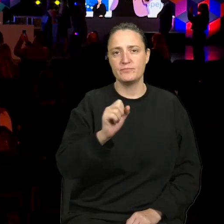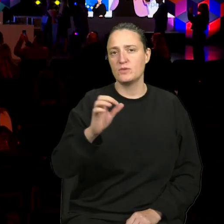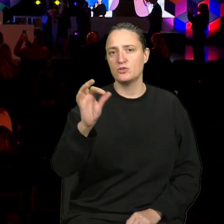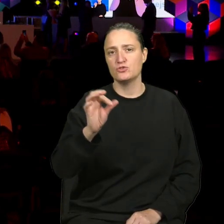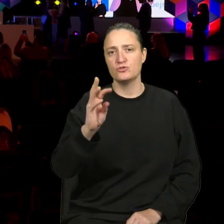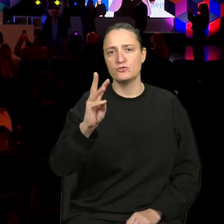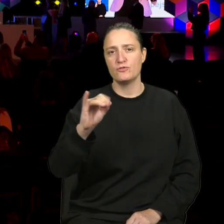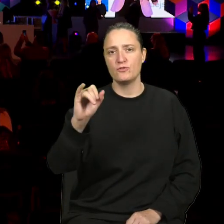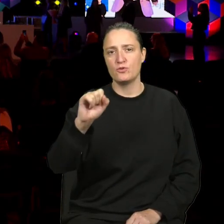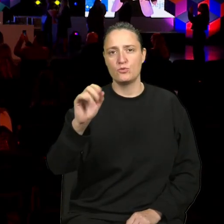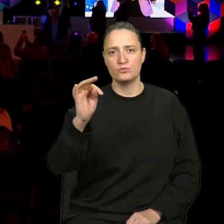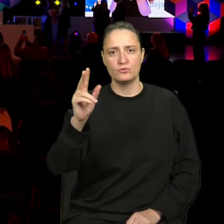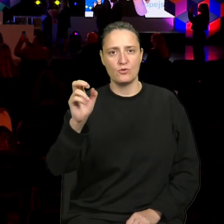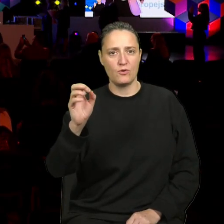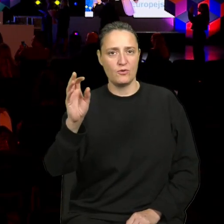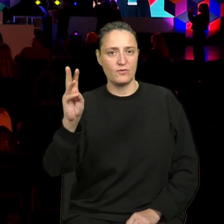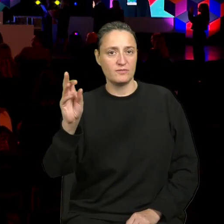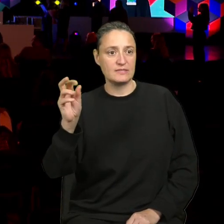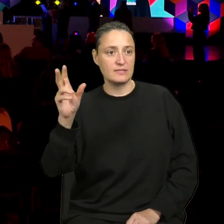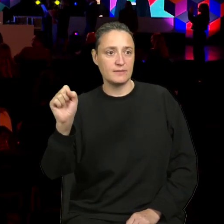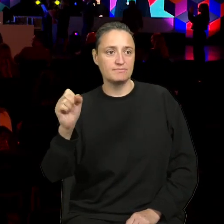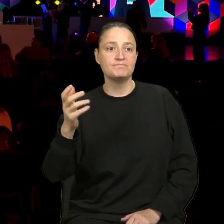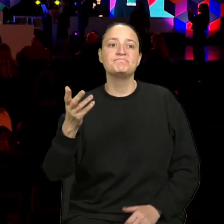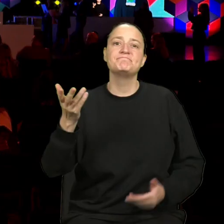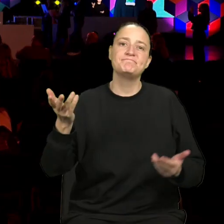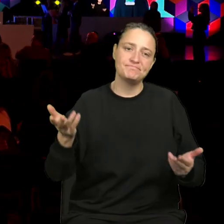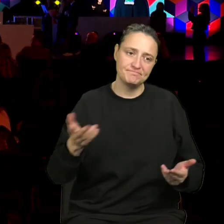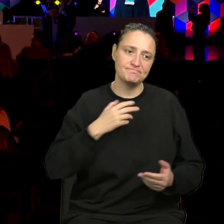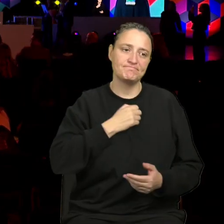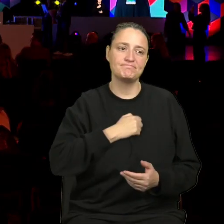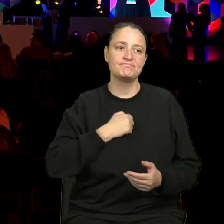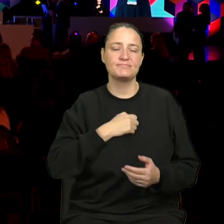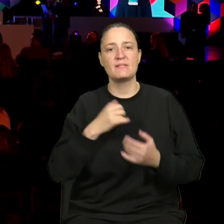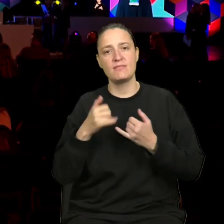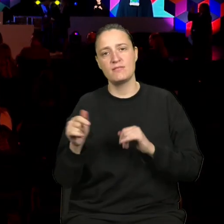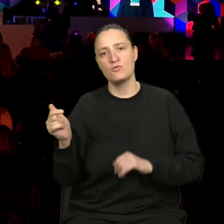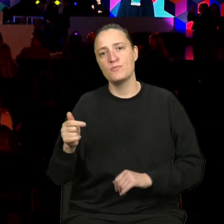Tutaj taka mała uwaga. Niestety nasze laureatki z uwagi na inne zobowiązania nie mogły być z nami.